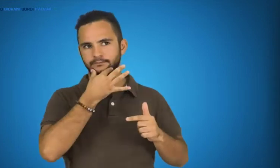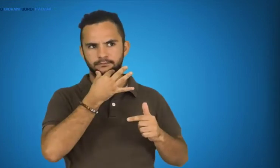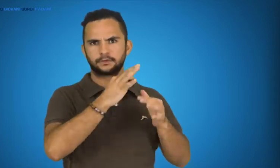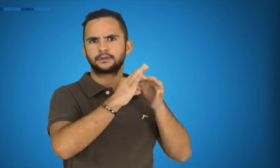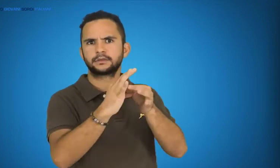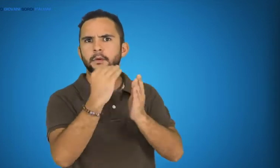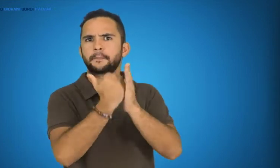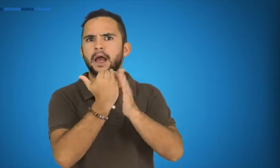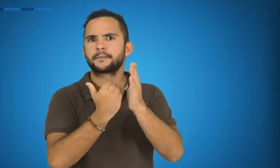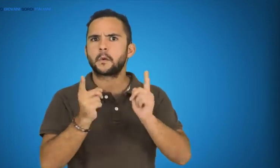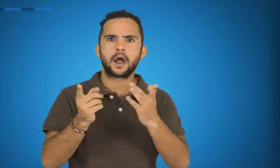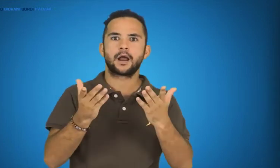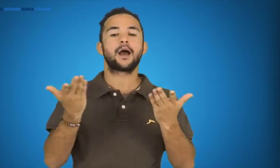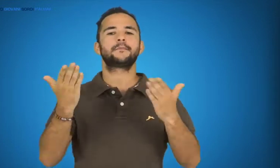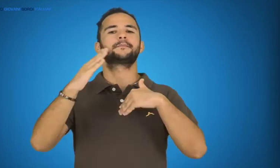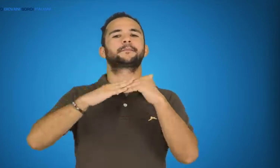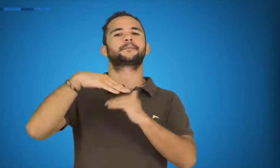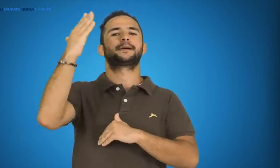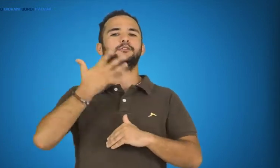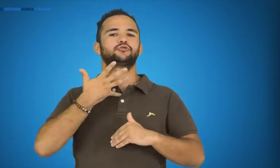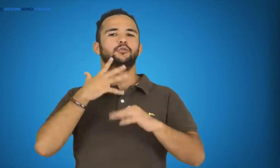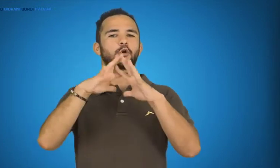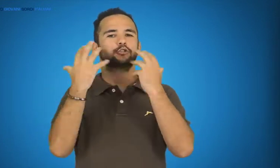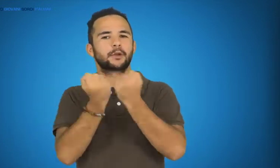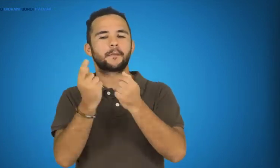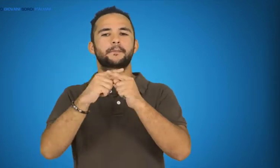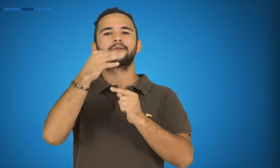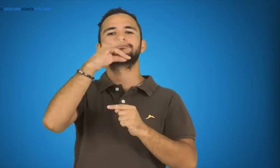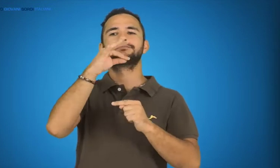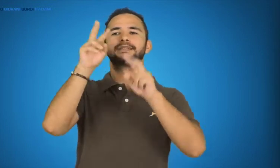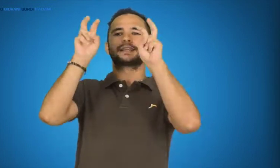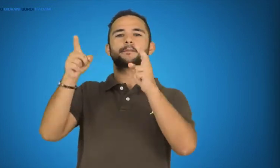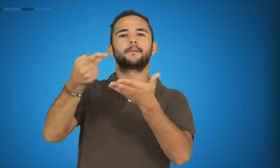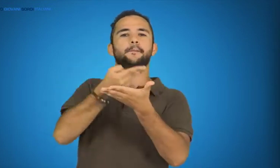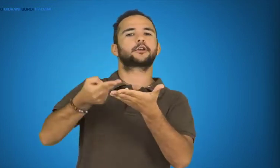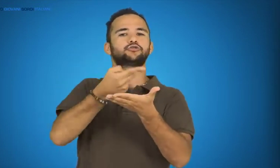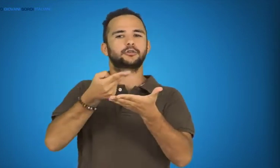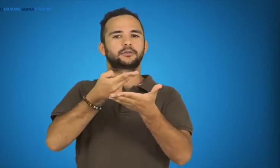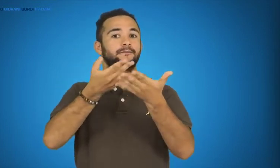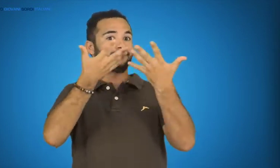Il programma è la mattina c’è il workshop e il seminario su questo tema,